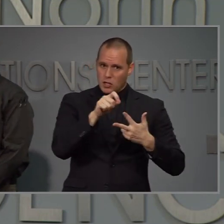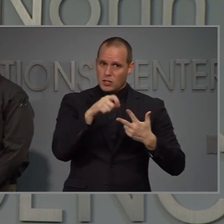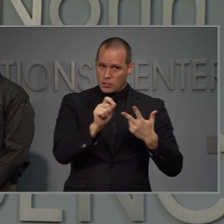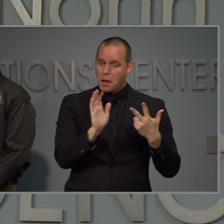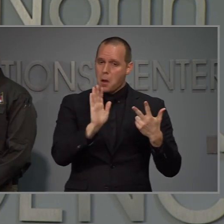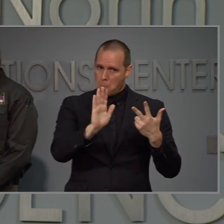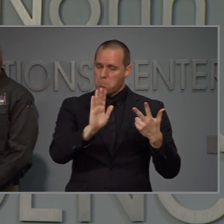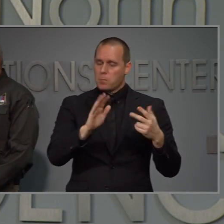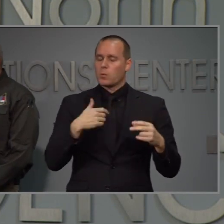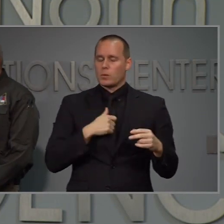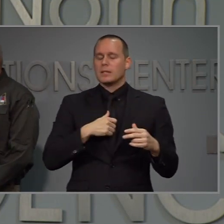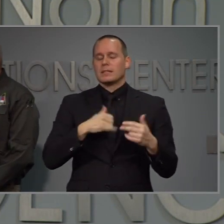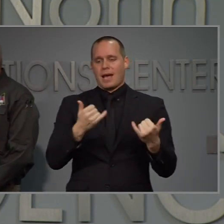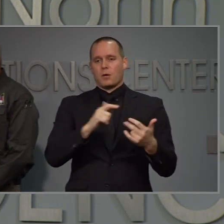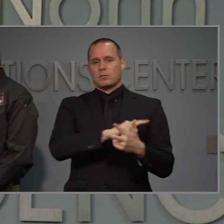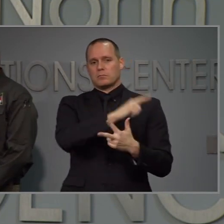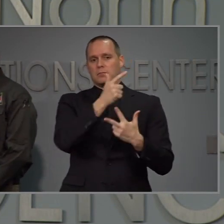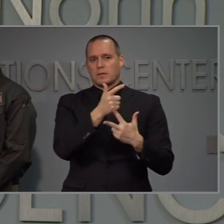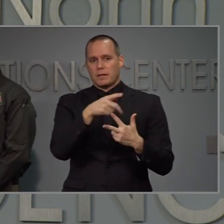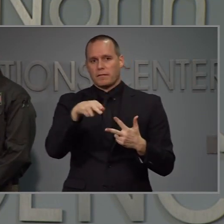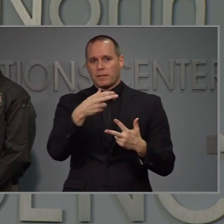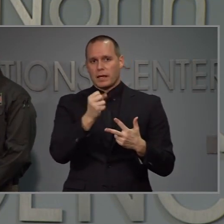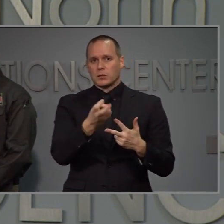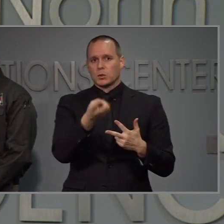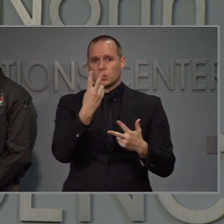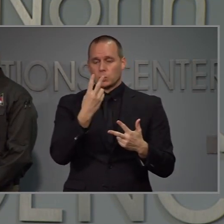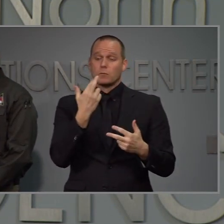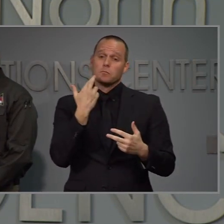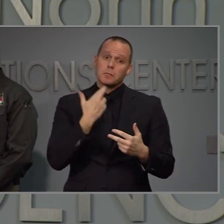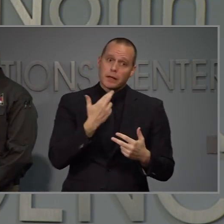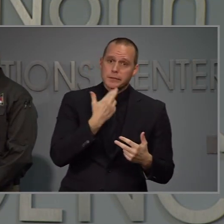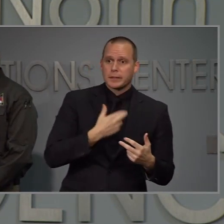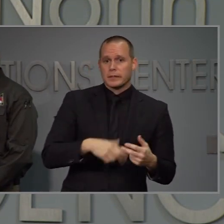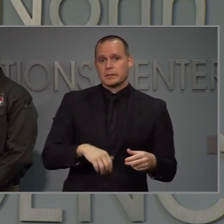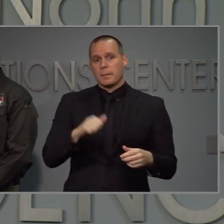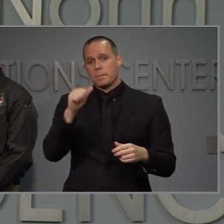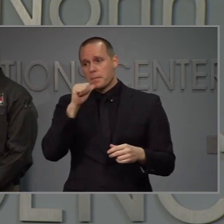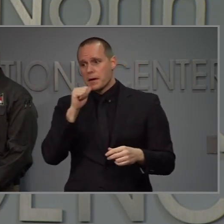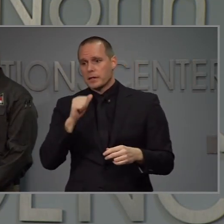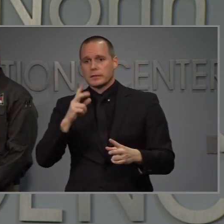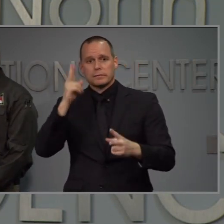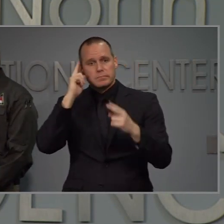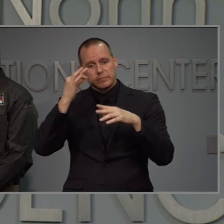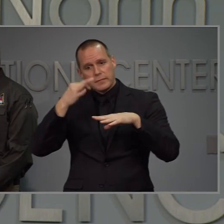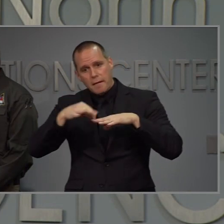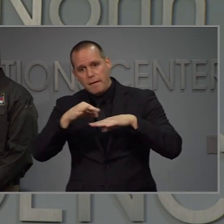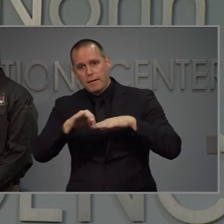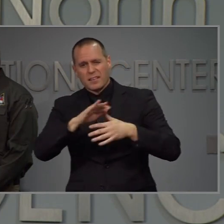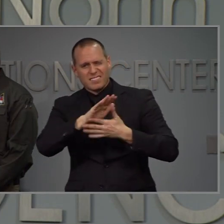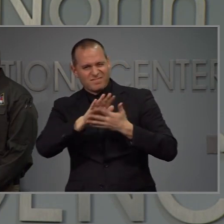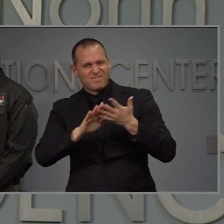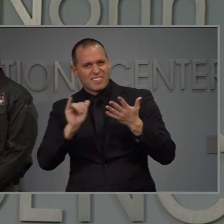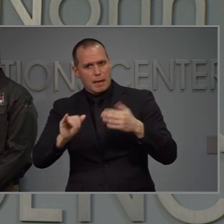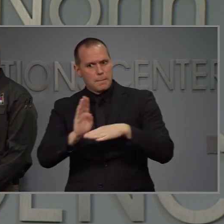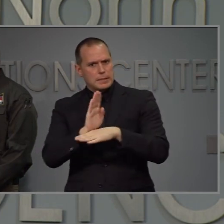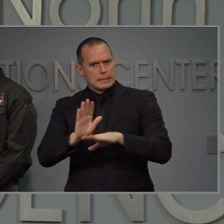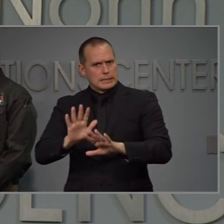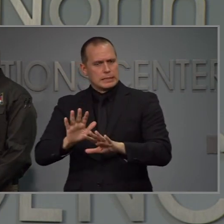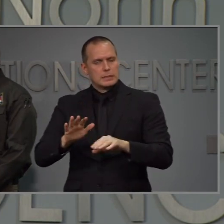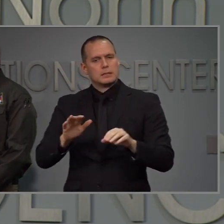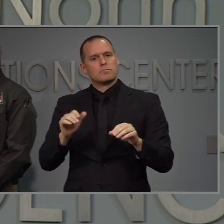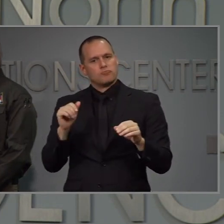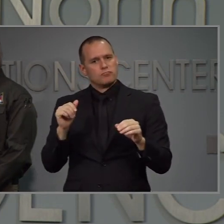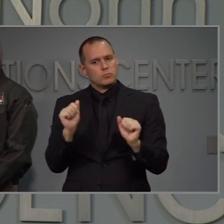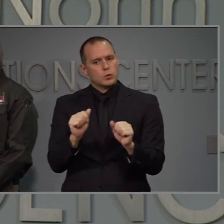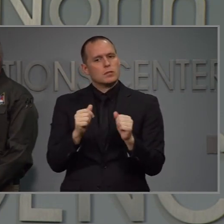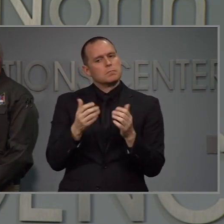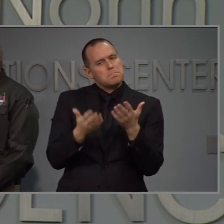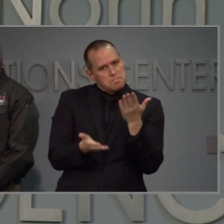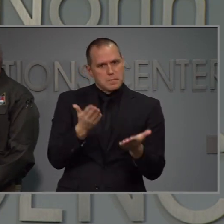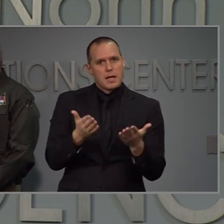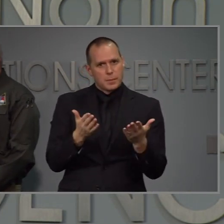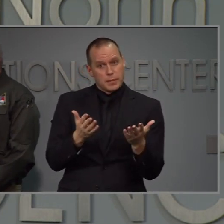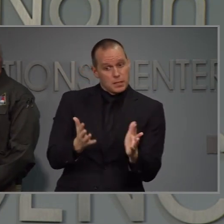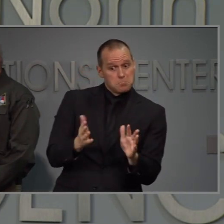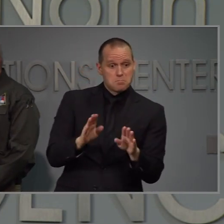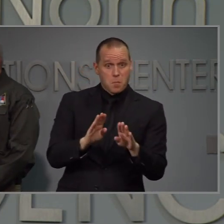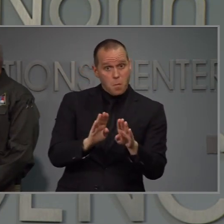presentes y pasamos a la fase dos. Entonces, otros negocios